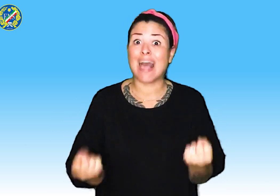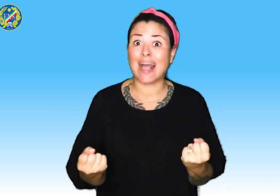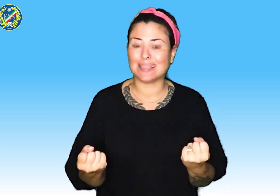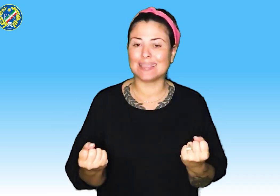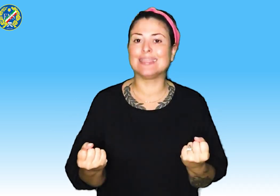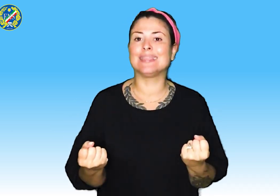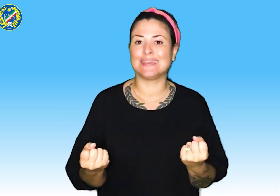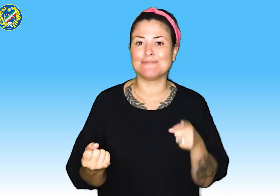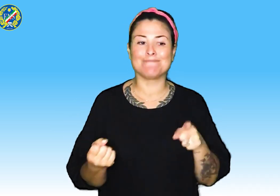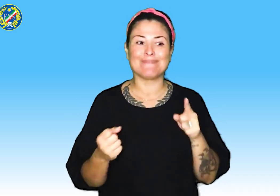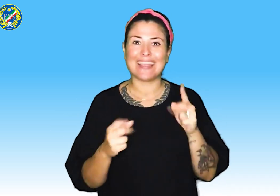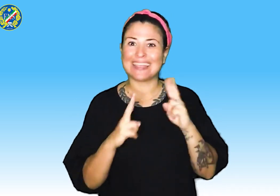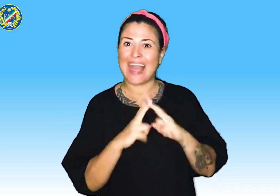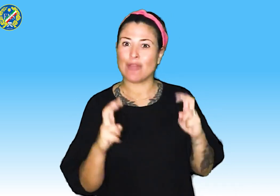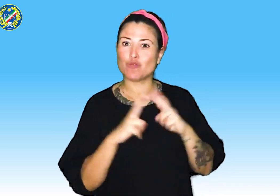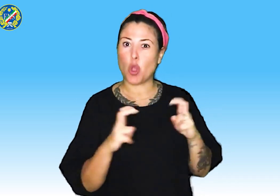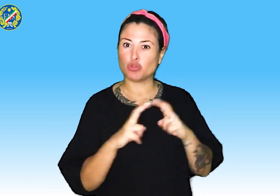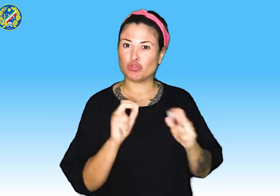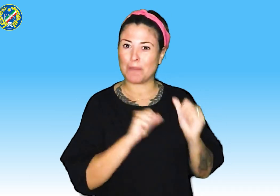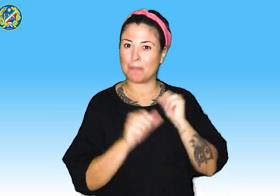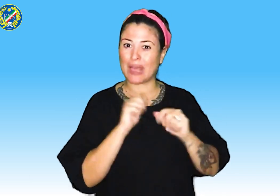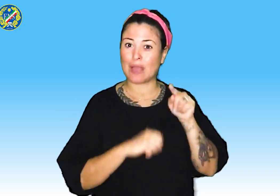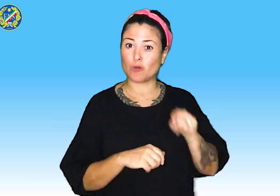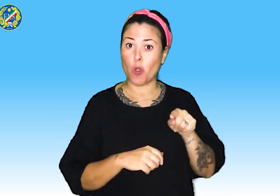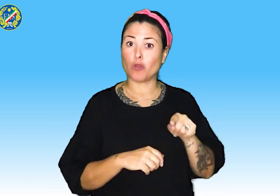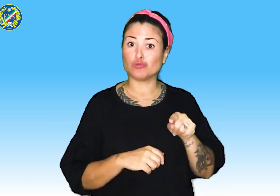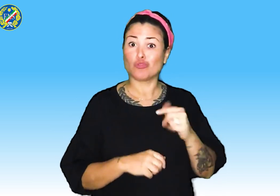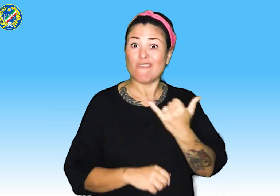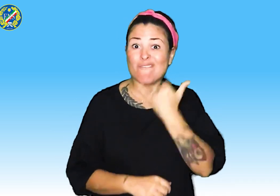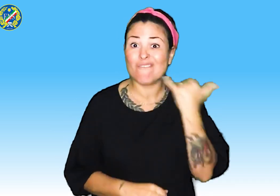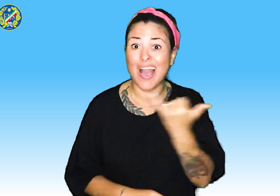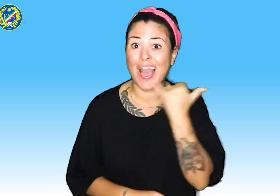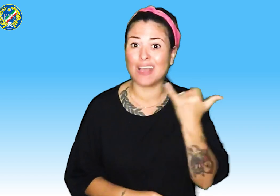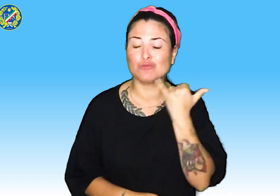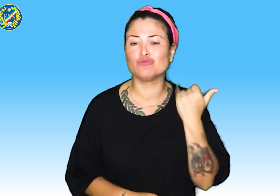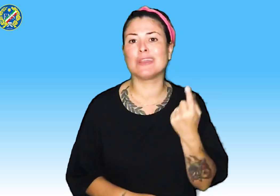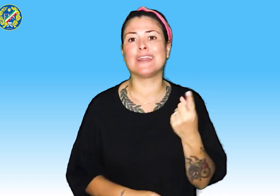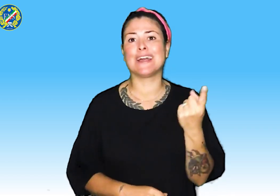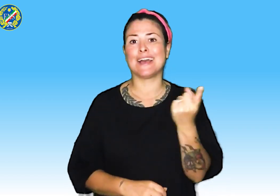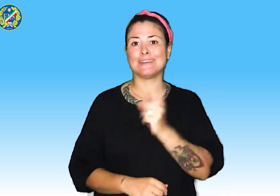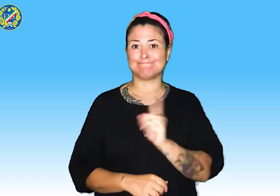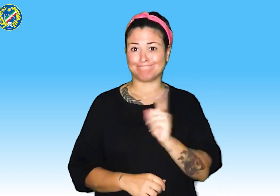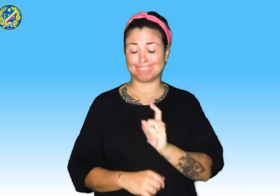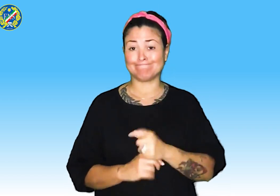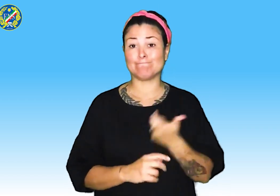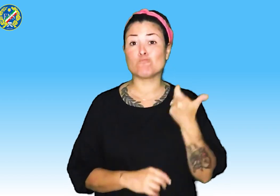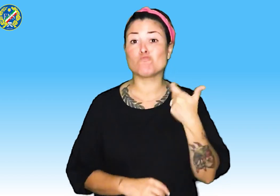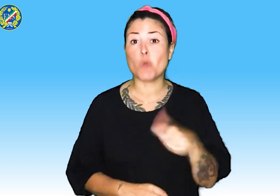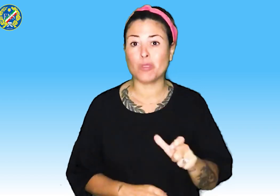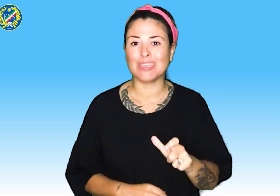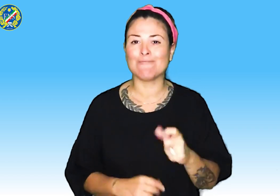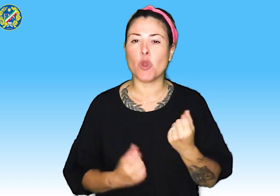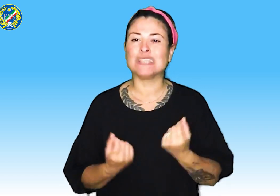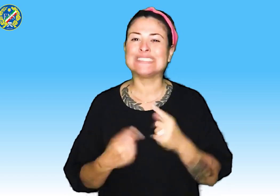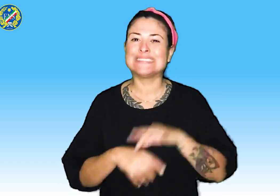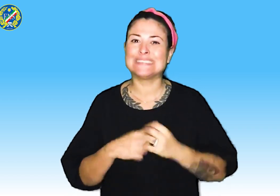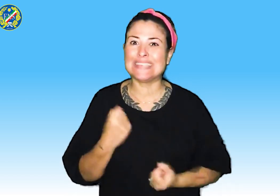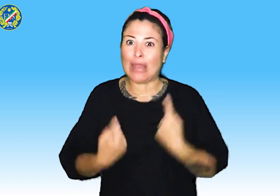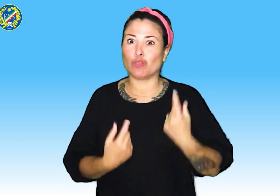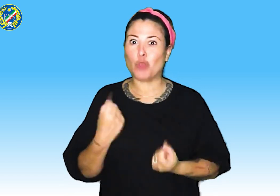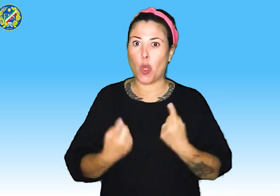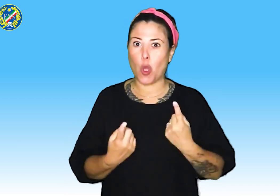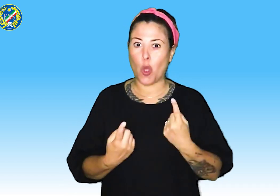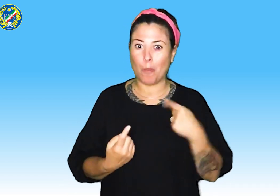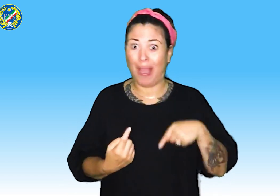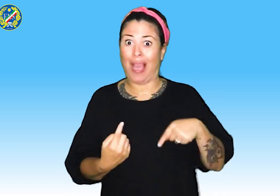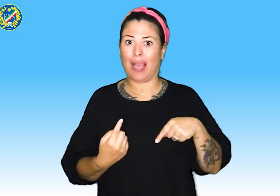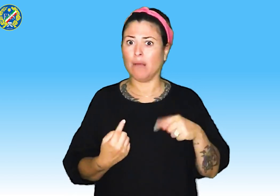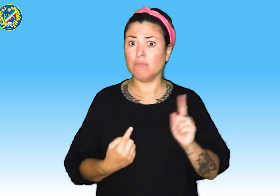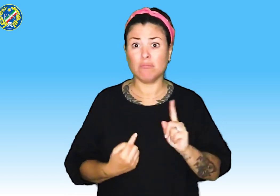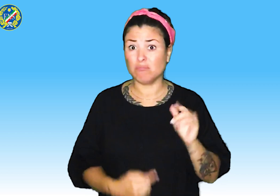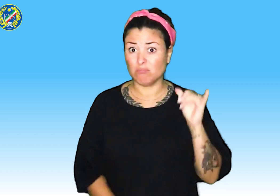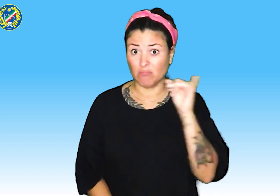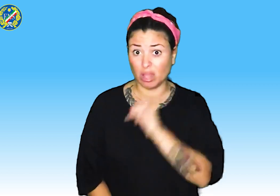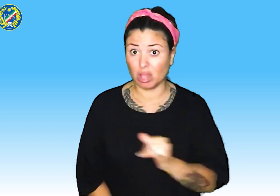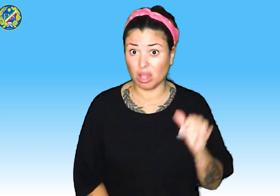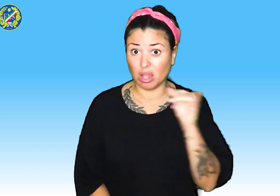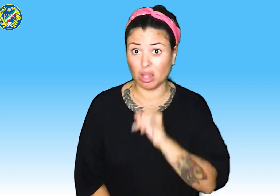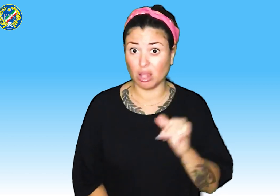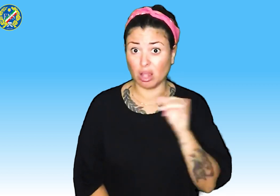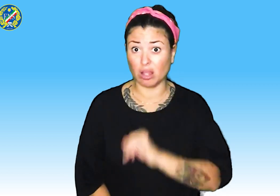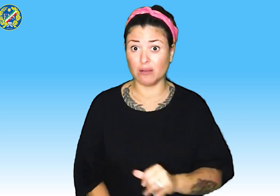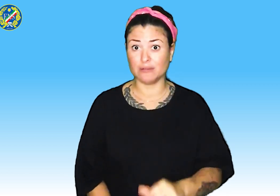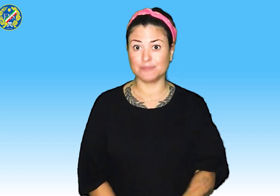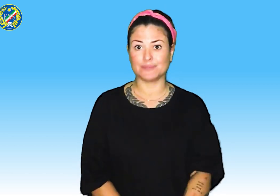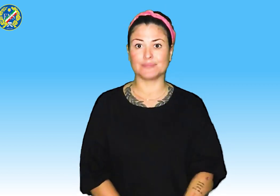Tuttavia resta il fatto che la diagnosi non è sempre facile: i sintomi della MCR sono spesso silenti.